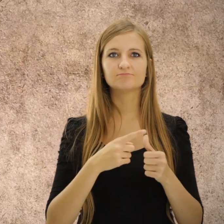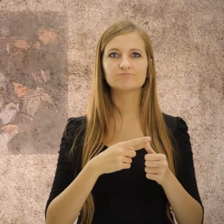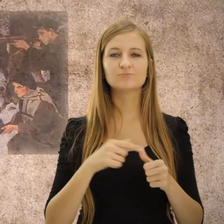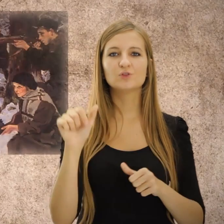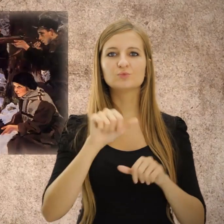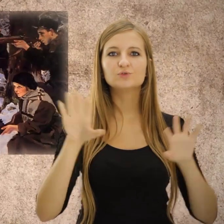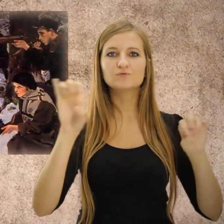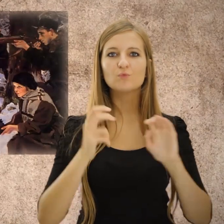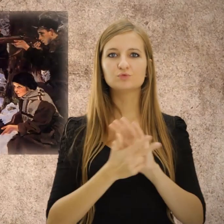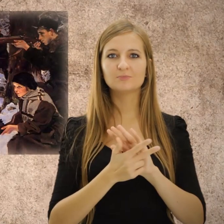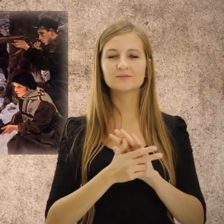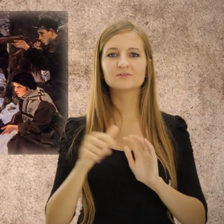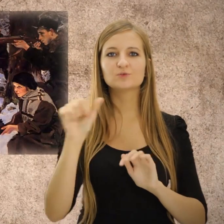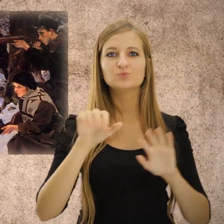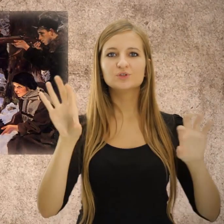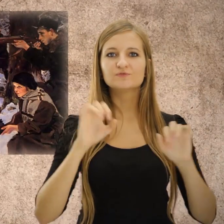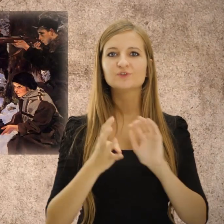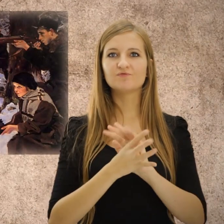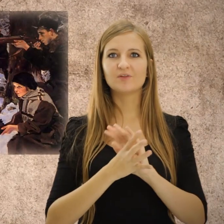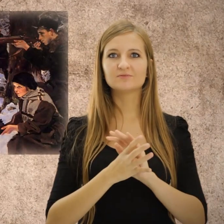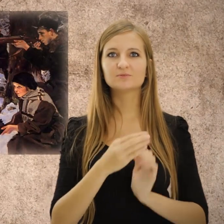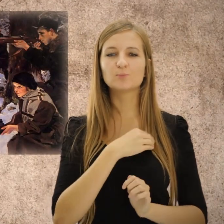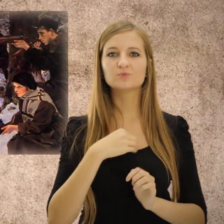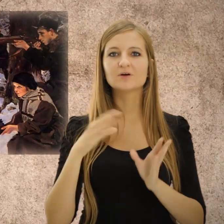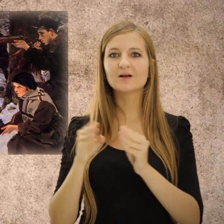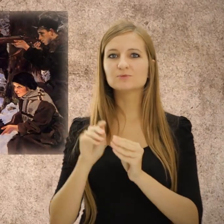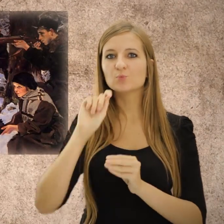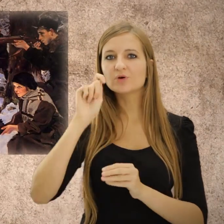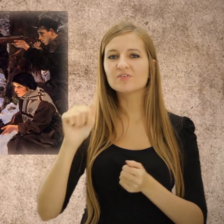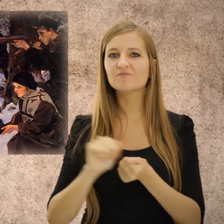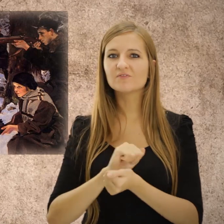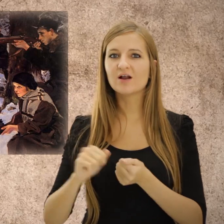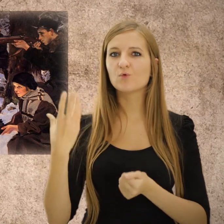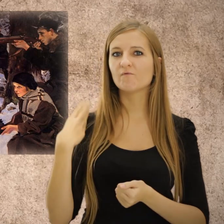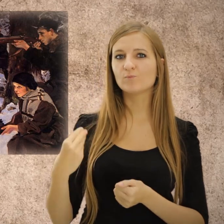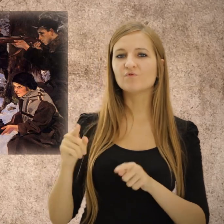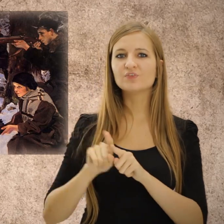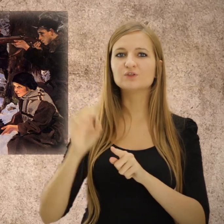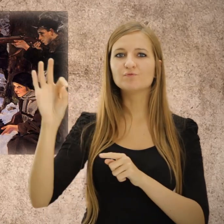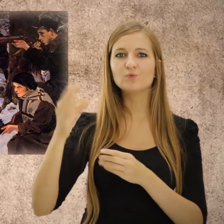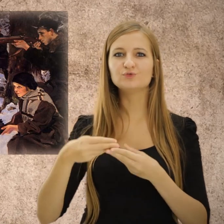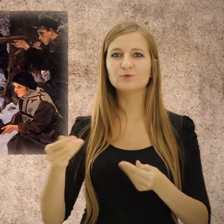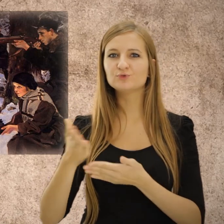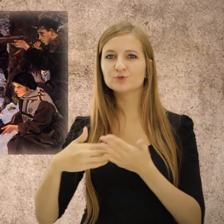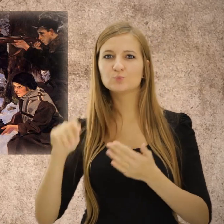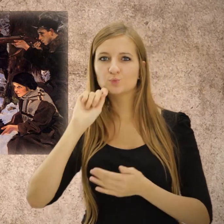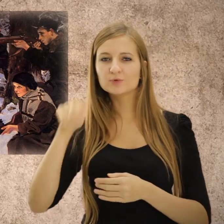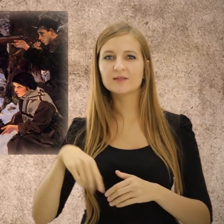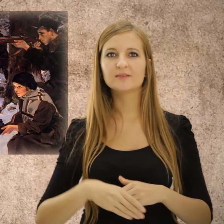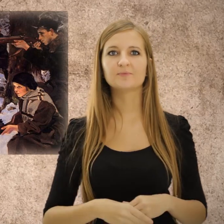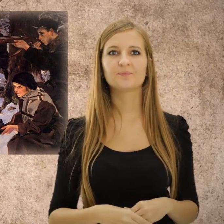Z Ukraińcami Polacy walczyli o Lwów i ziemie zachodniej Ukrainy w 1918 i 1919 roku.